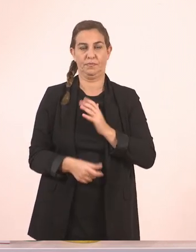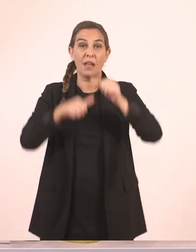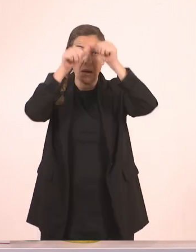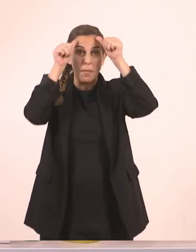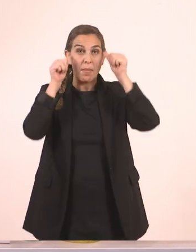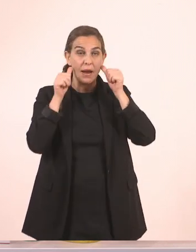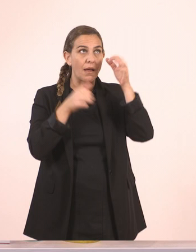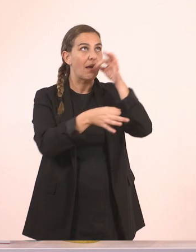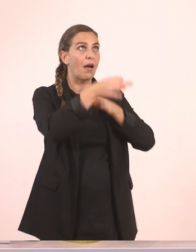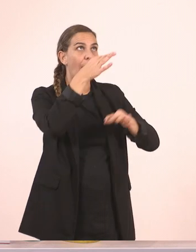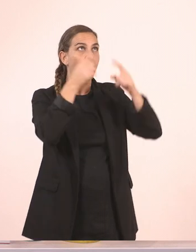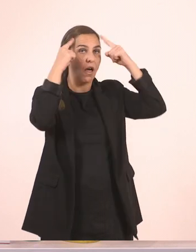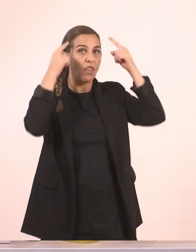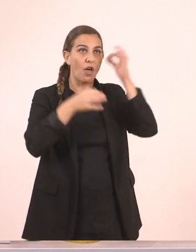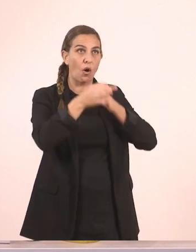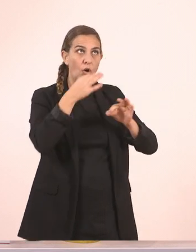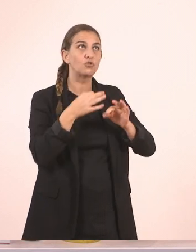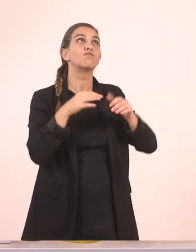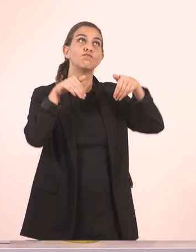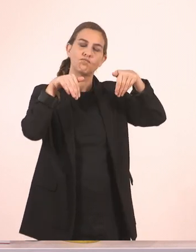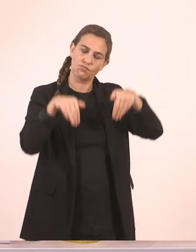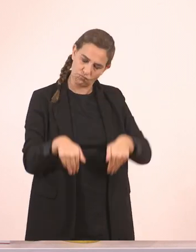έδωσε τη συγκατάθεσή της και είπε "Ας γίνει το θέλημα του Θεού",